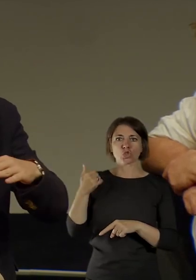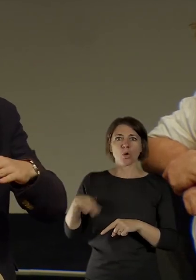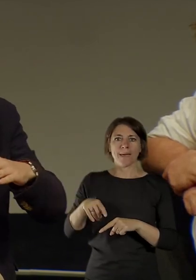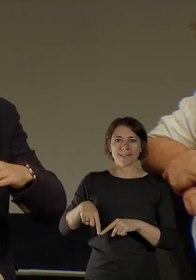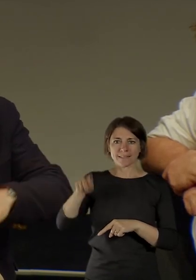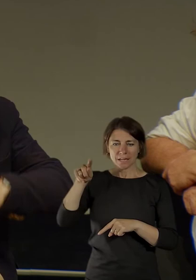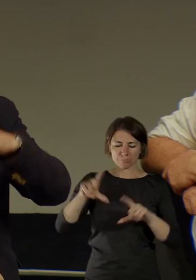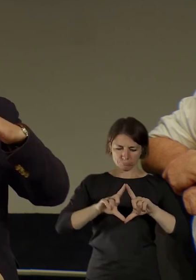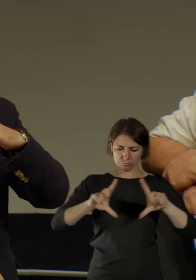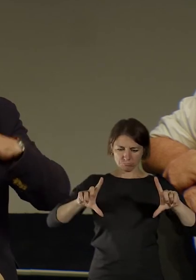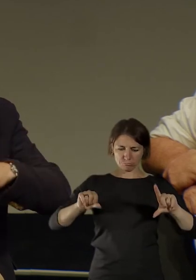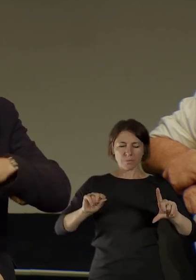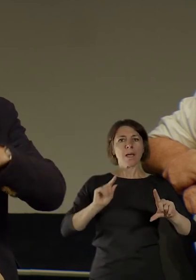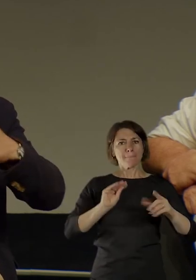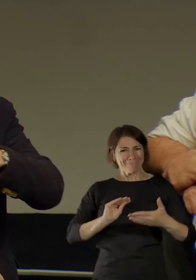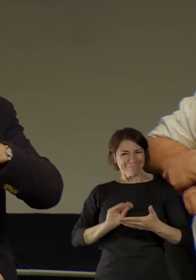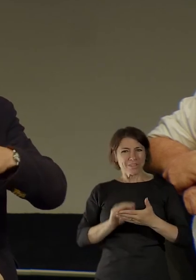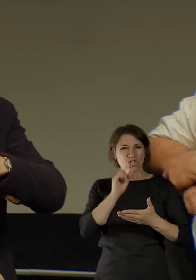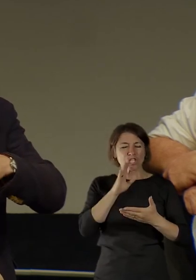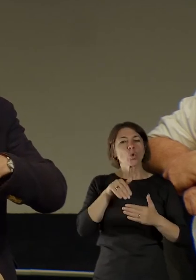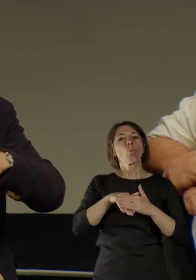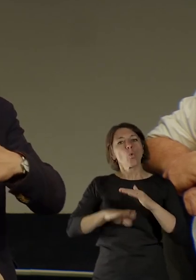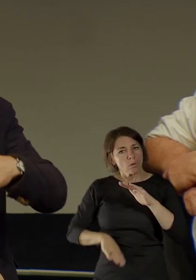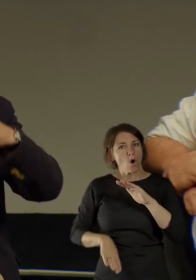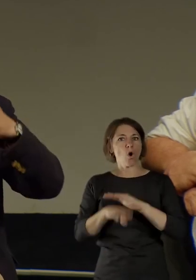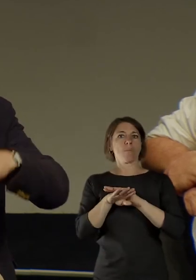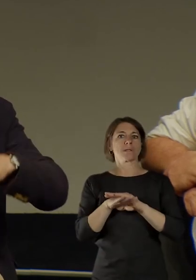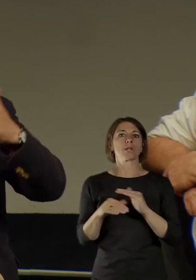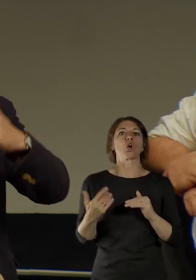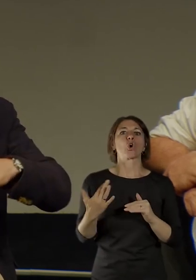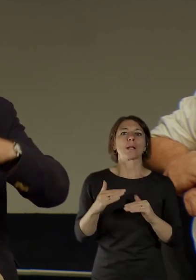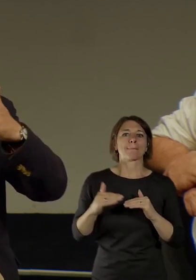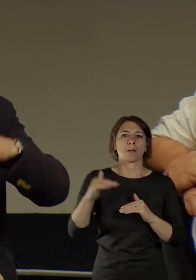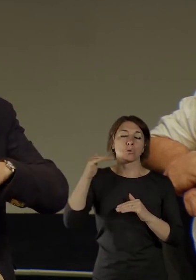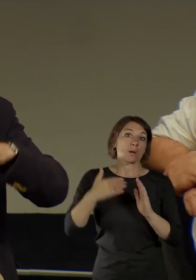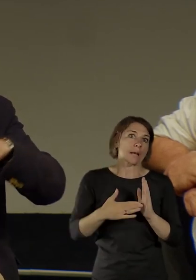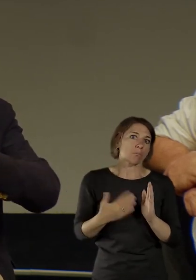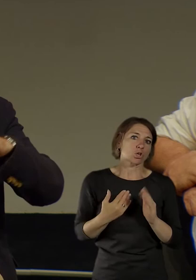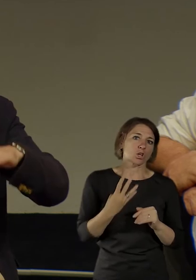zástavby tím rozmezím. Takže typicky 4 až 6 nadzemních podlaží je možné v tom